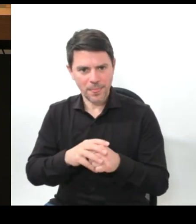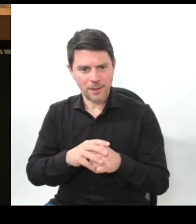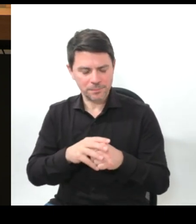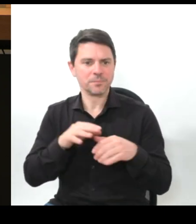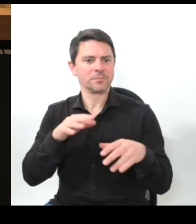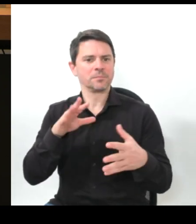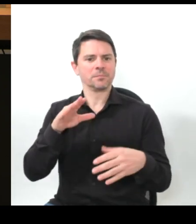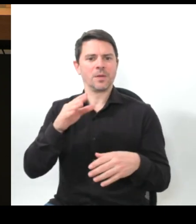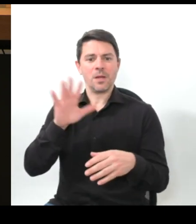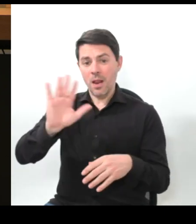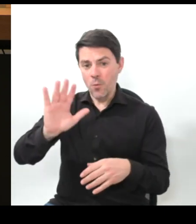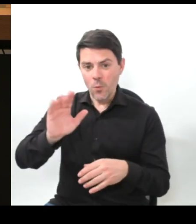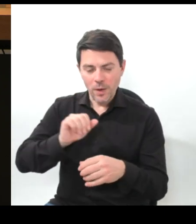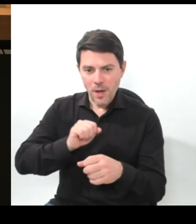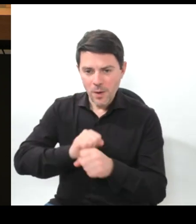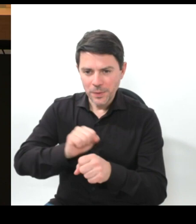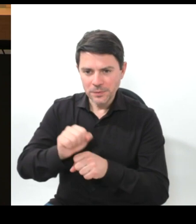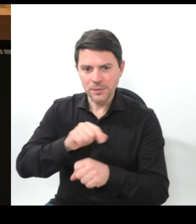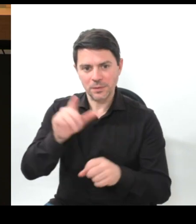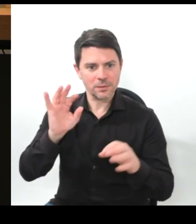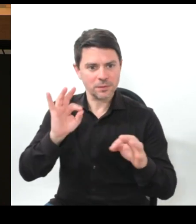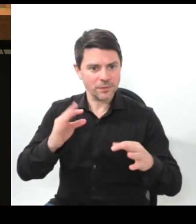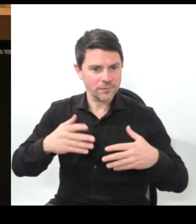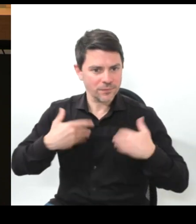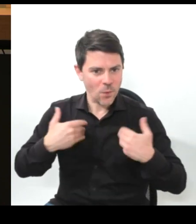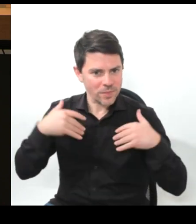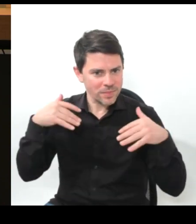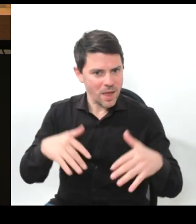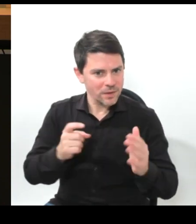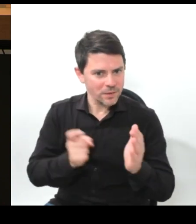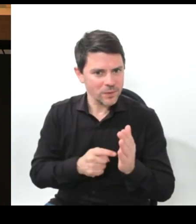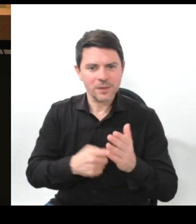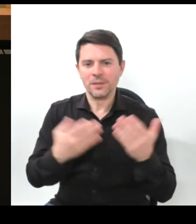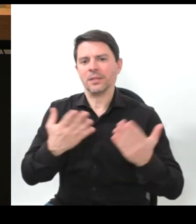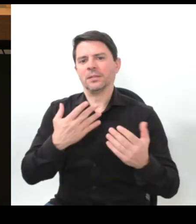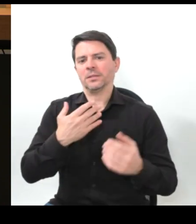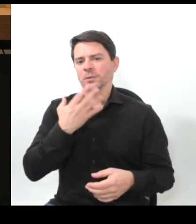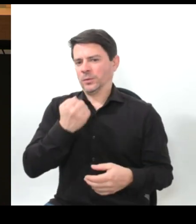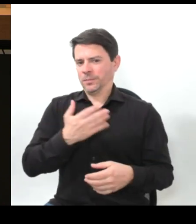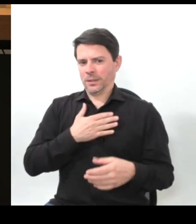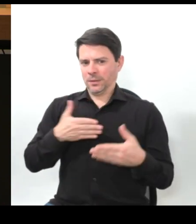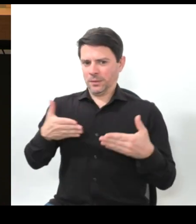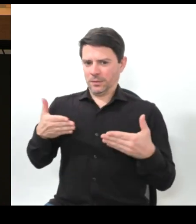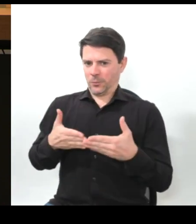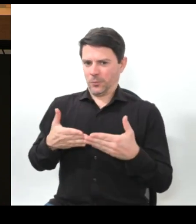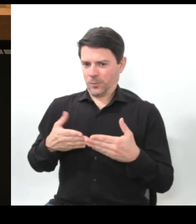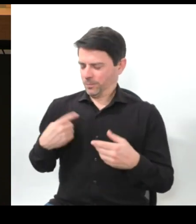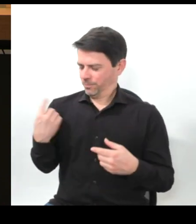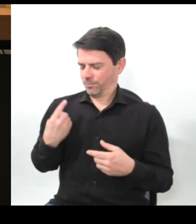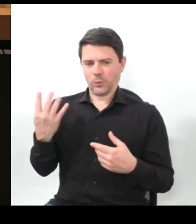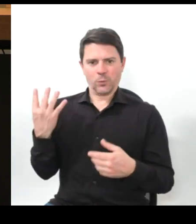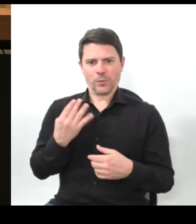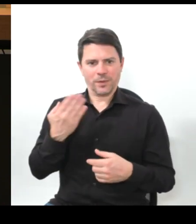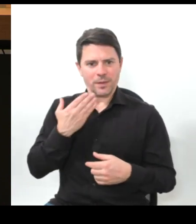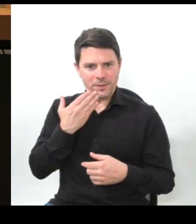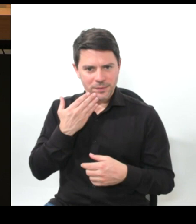Und auch nicht einfachen Voraussetzungen. Wir werden weiterhin alles tun als Koalition, als Grüne Fraktion, um Fachkräfte im